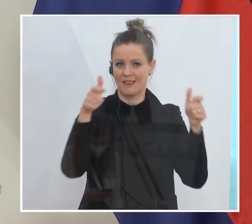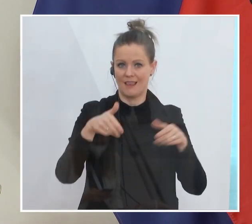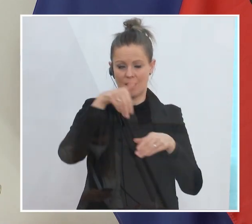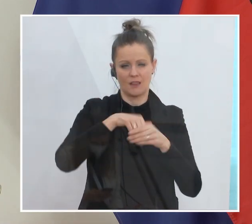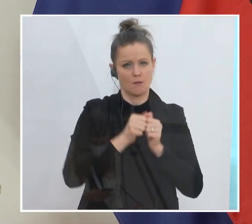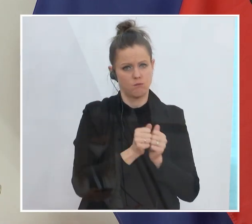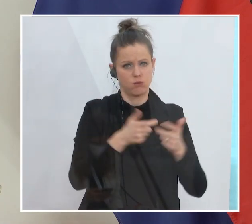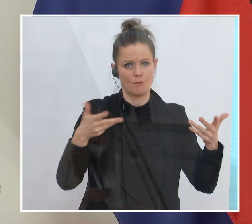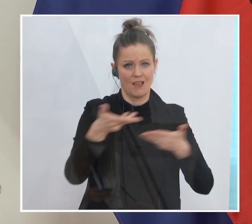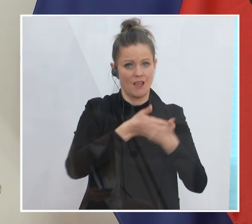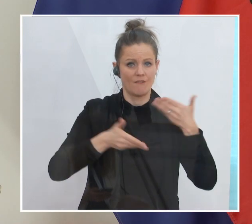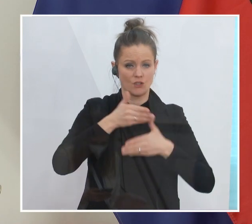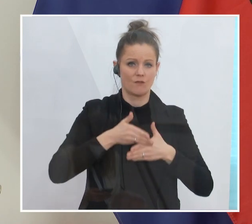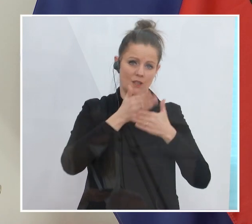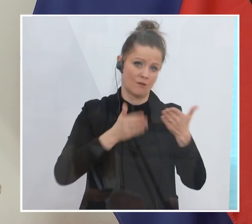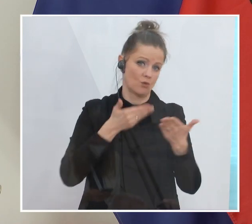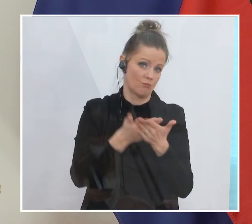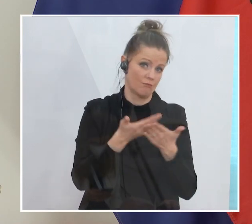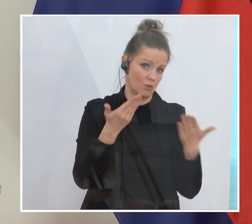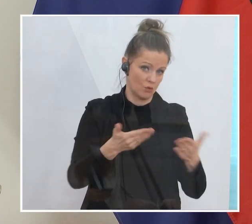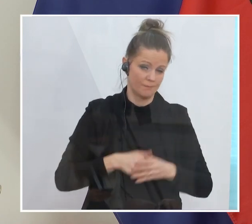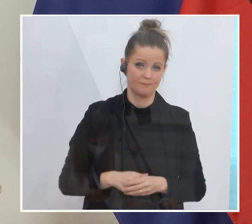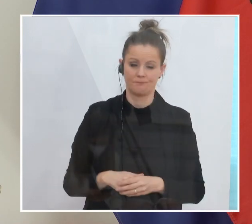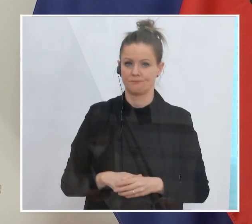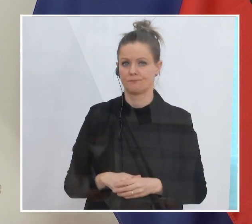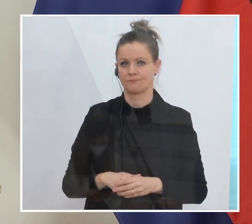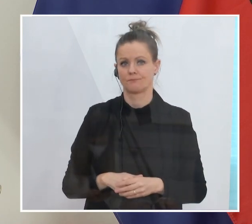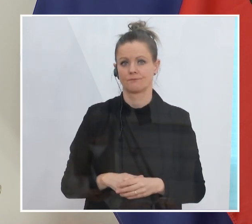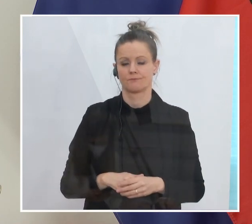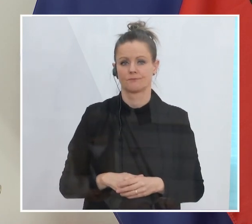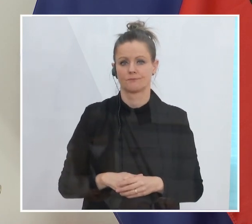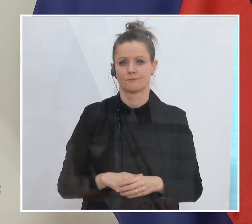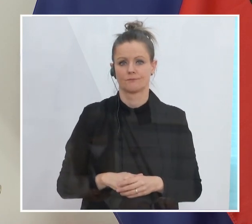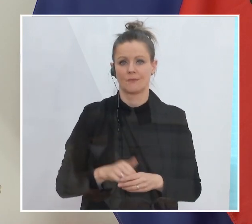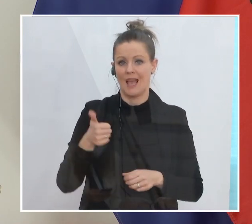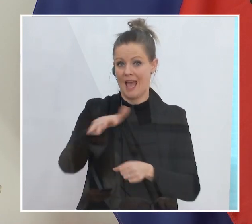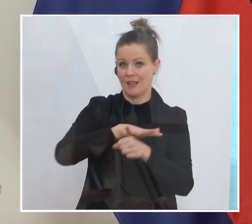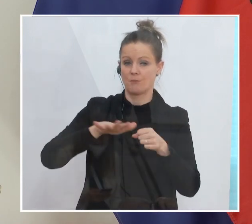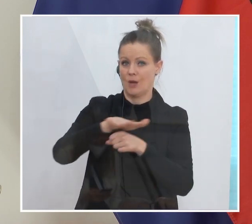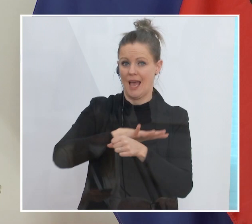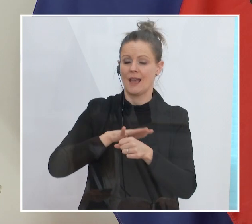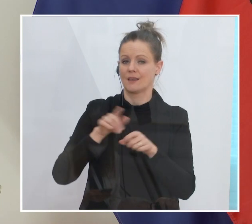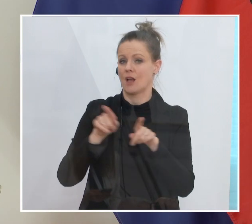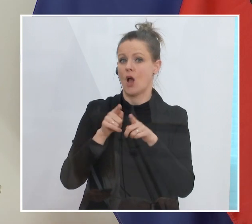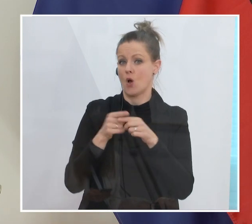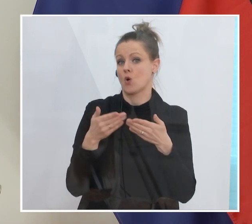das wir hier zur Verfügung stellen. Ja, nachdem durchaus in einem Bereich auch Öffnungen ins Haus